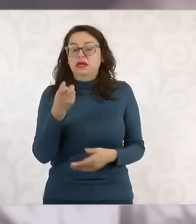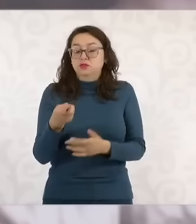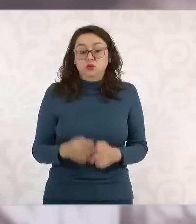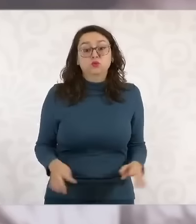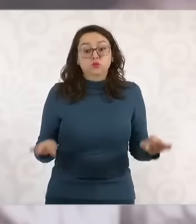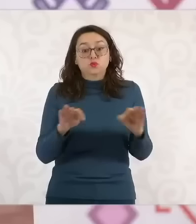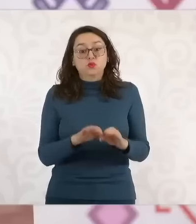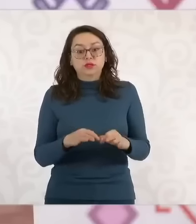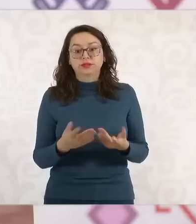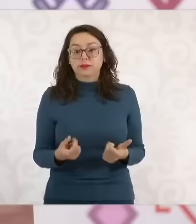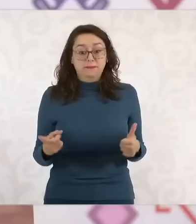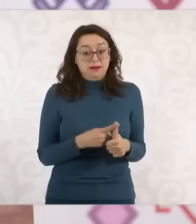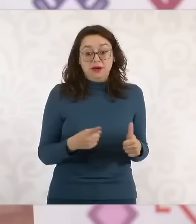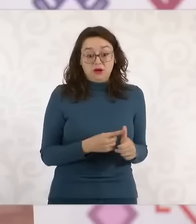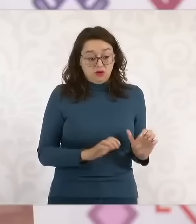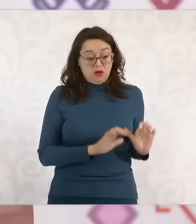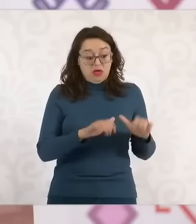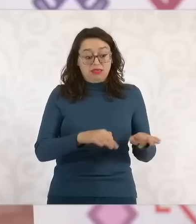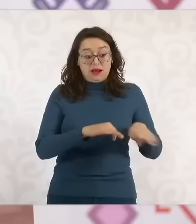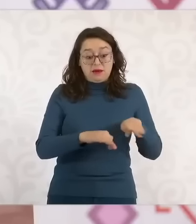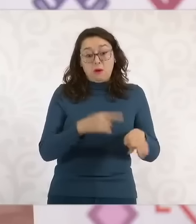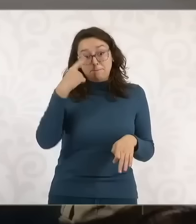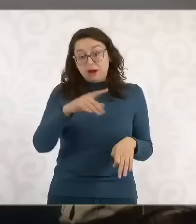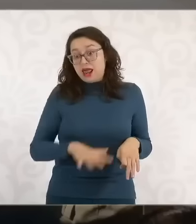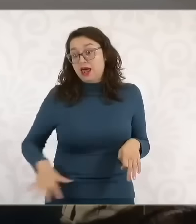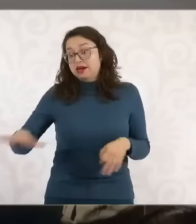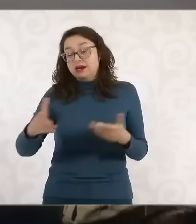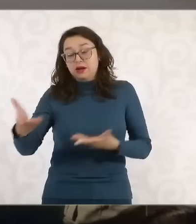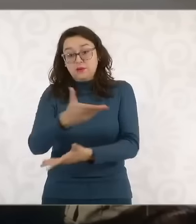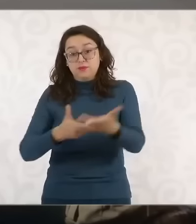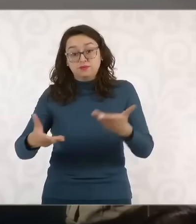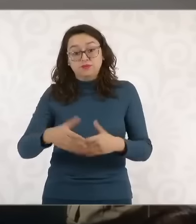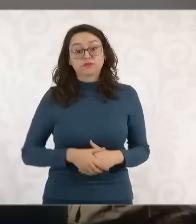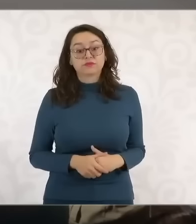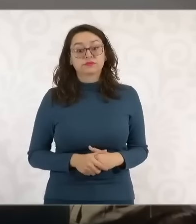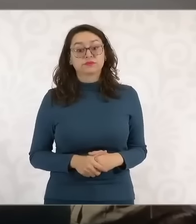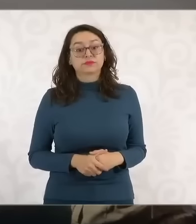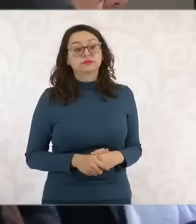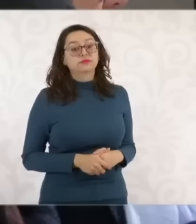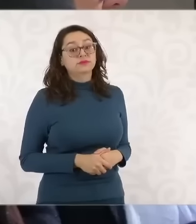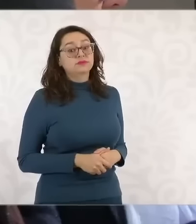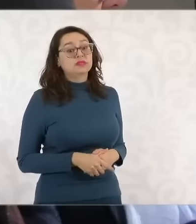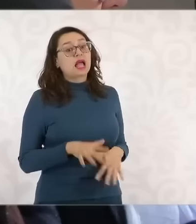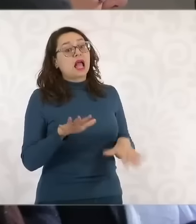empleos y prosperidad a esta región. Y respecto a que algunas veces habían acusado malos olores,